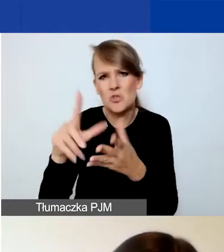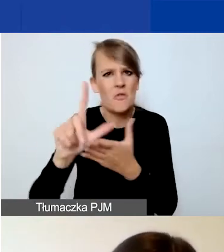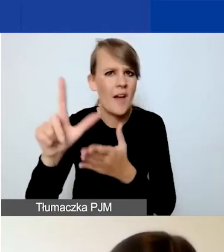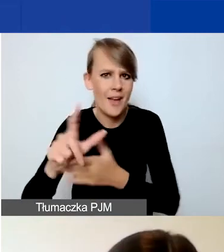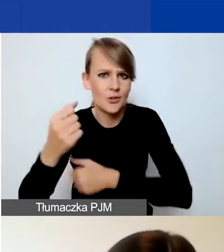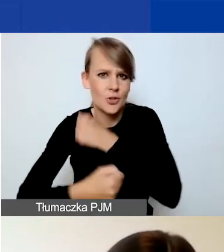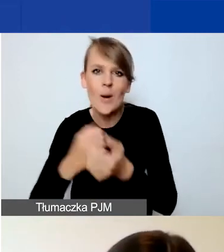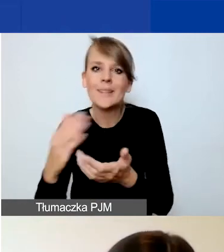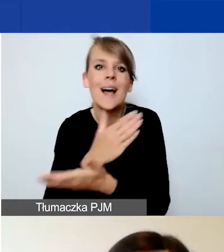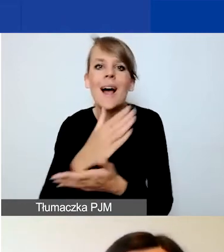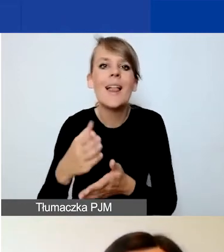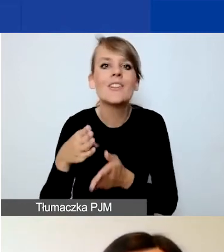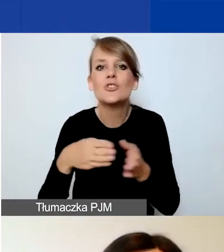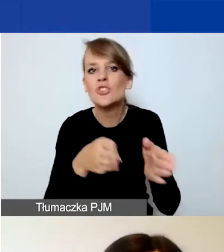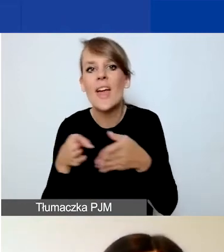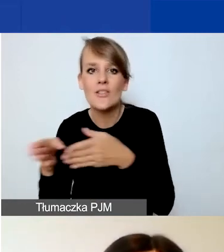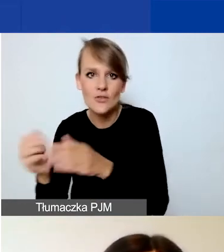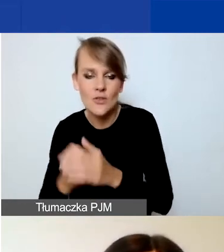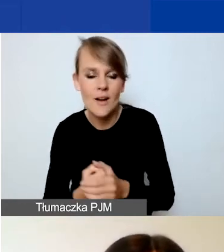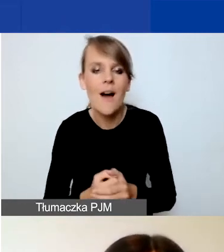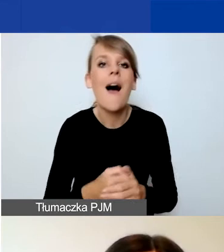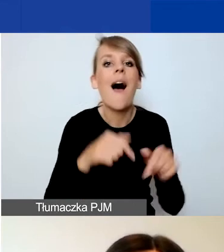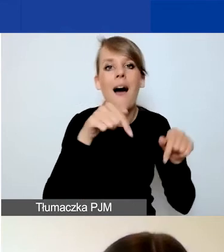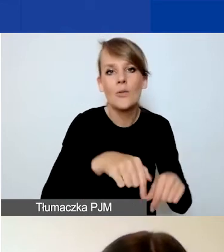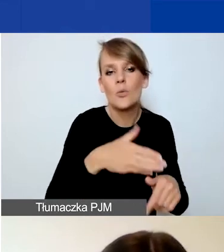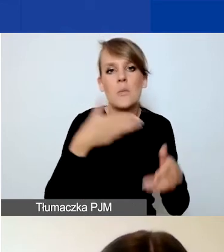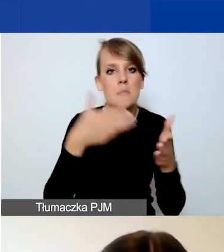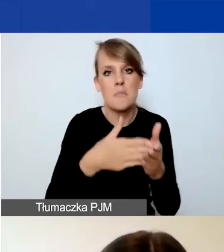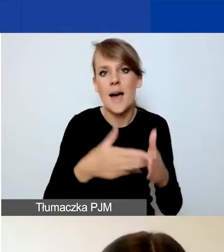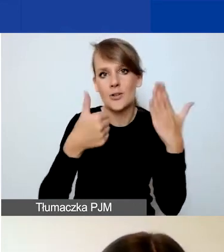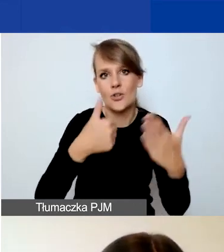którą ścieżkę wybraliście. Natomiast tutaj mamy maksimum sześć działań.